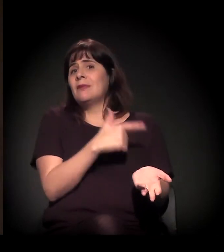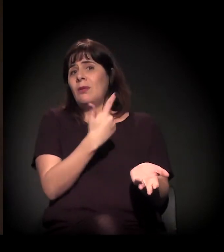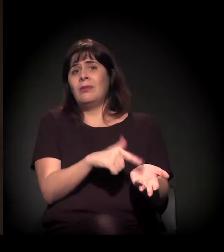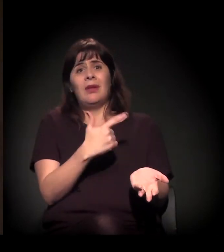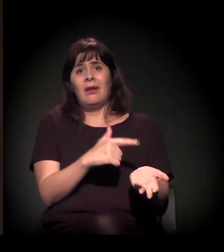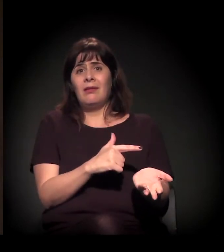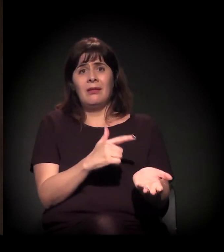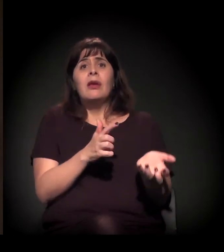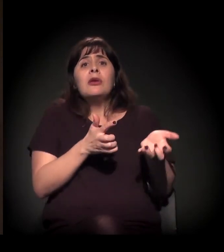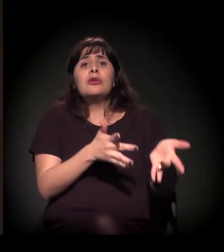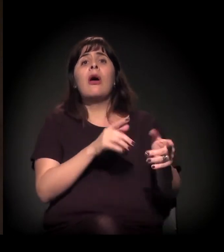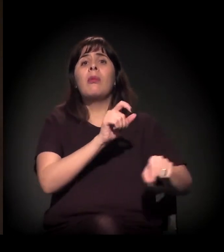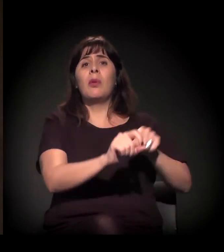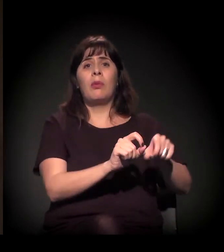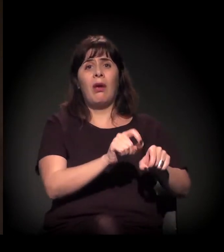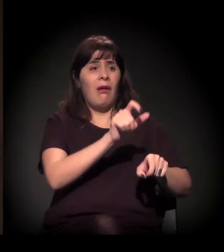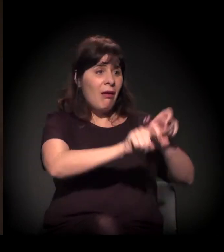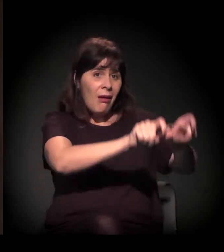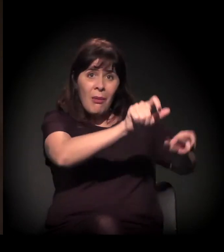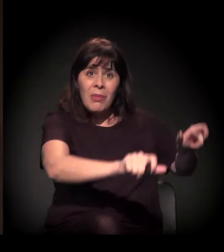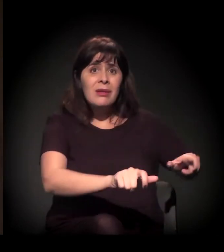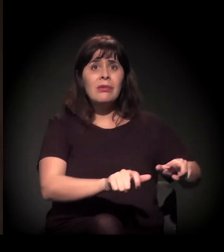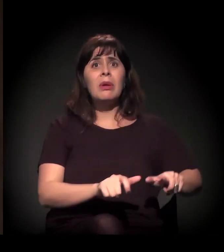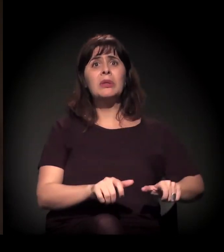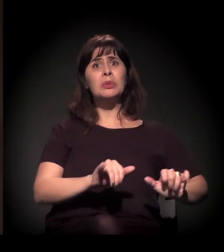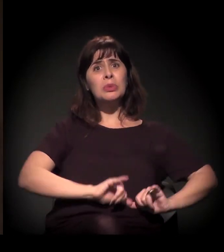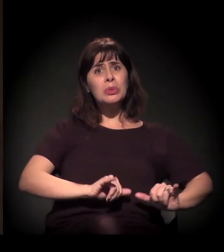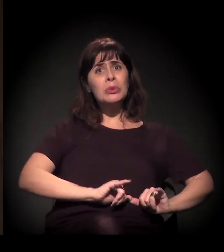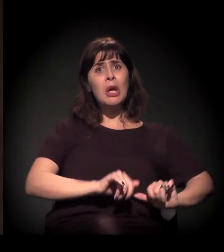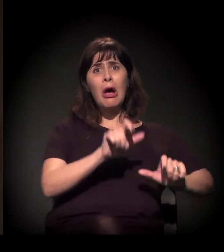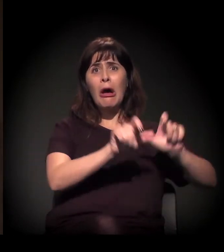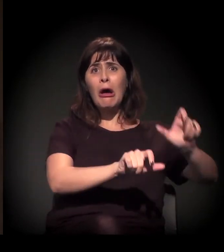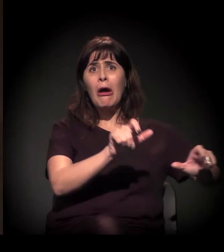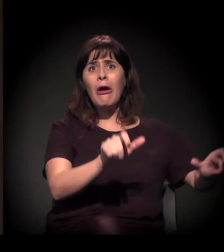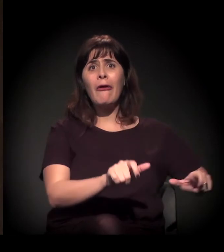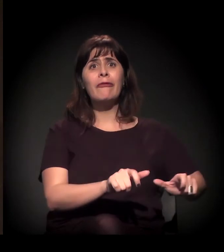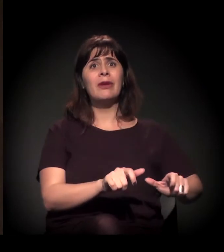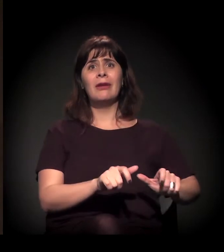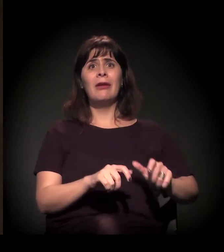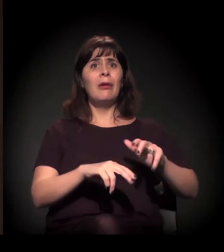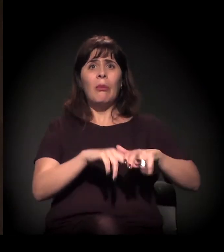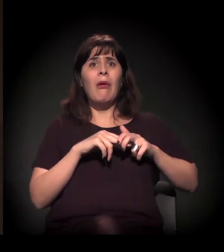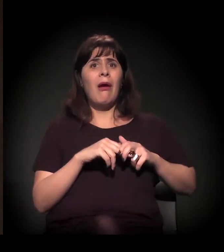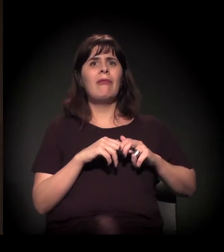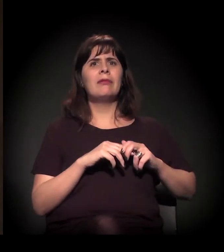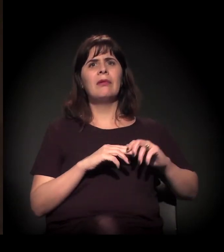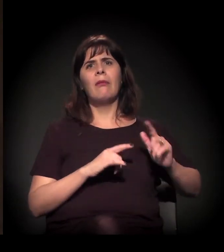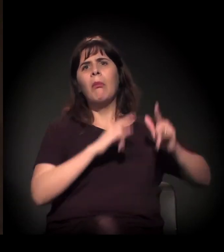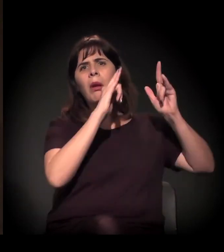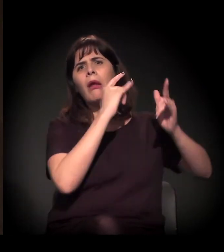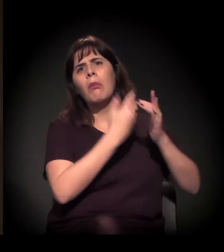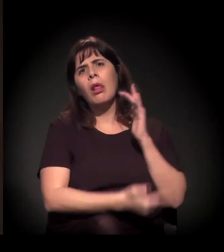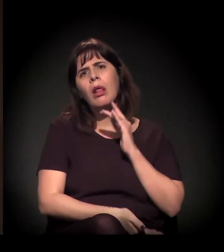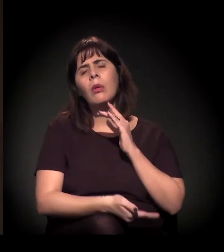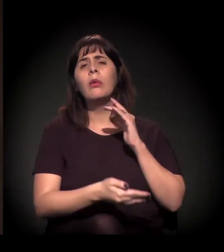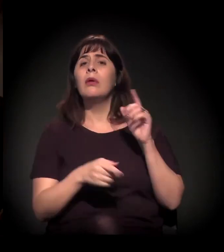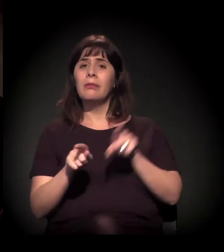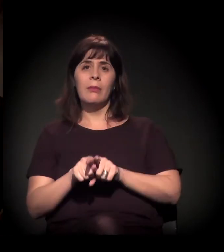é o confronto entre as pessoas que são vítimas desse processo das reintegrações de posse e a polícia.